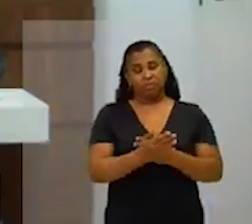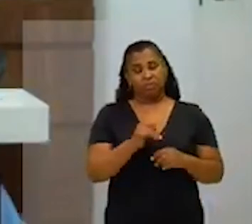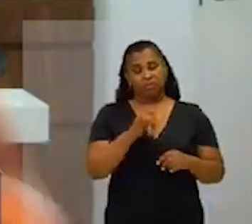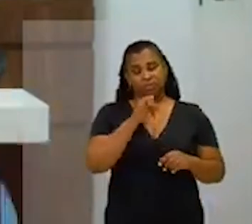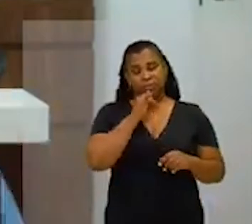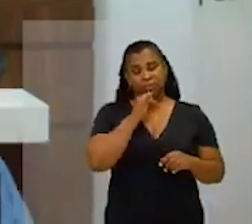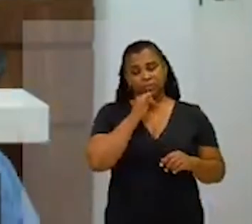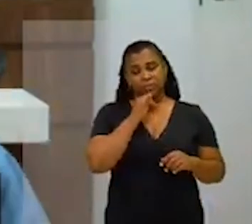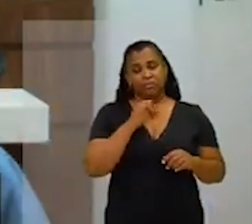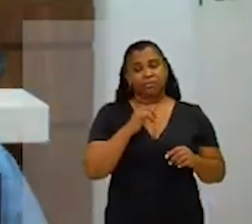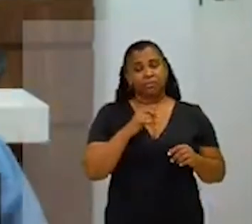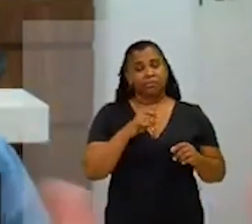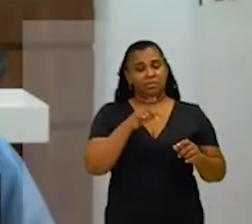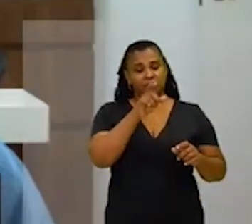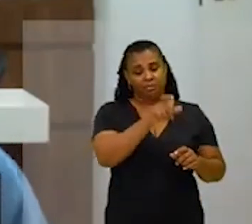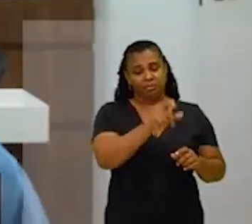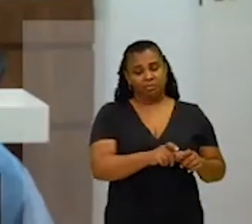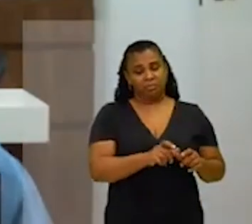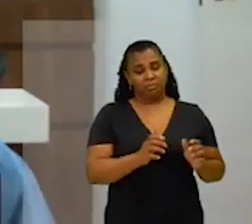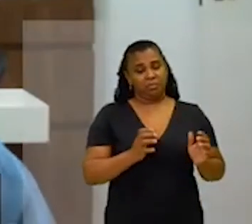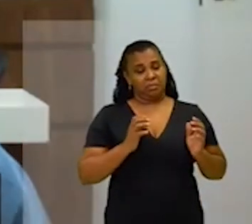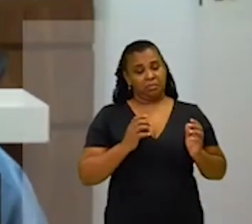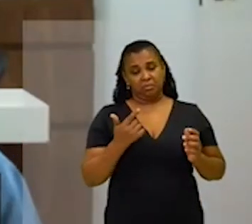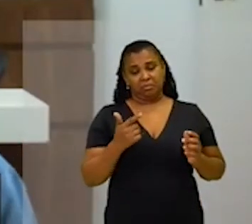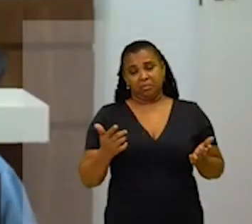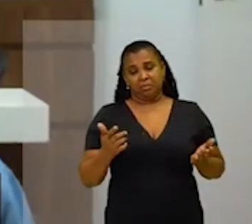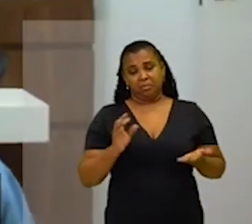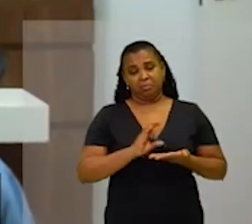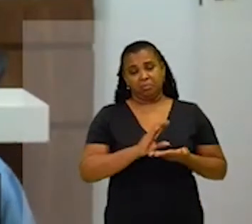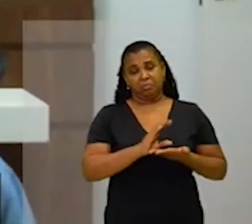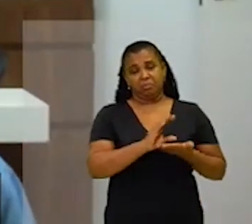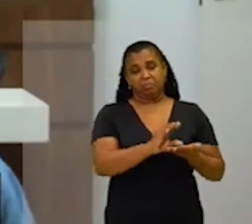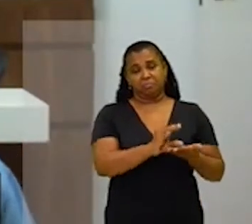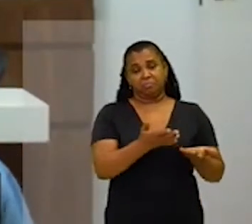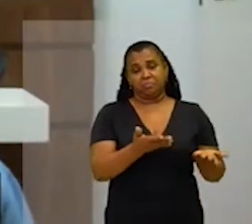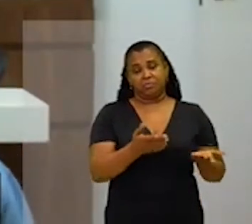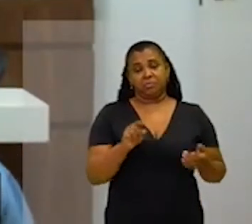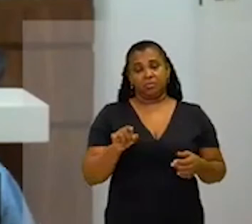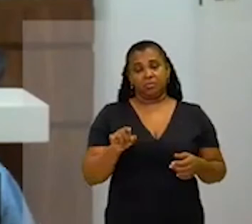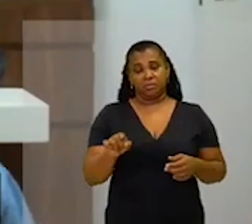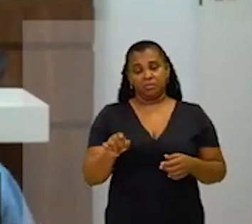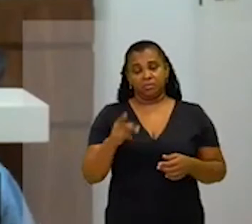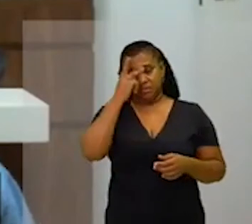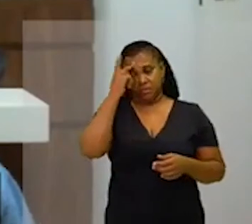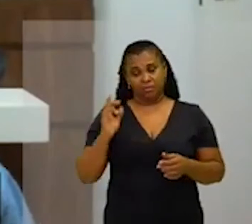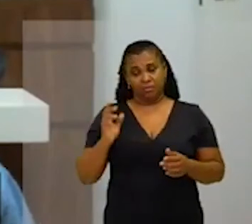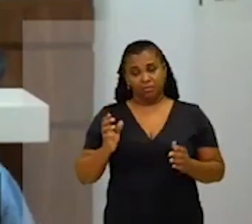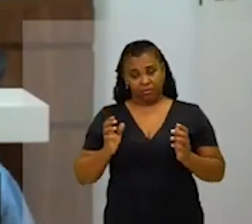rico em toda a sobra mais dinheiro para vocês poder encantatório coisas acontecerem 2018 Como